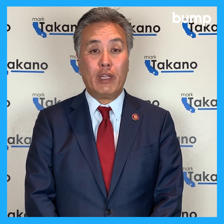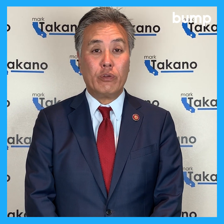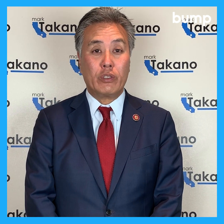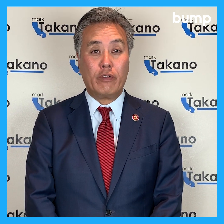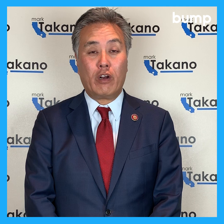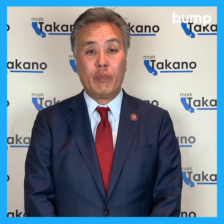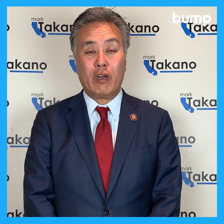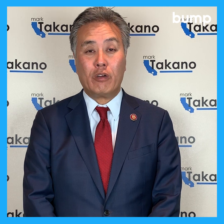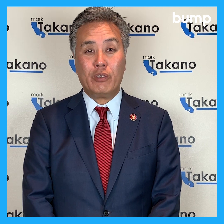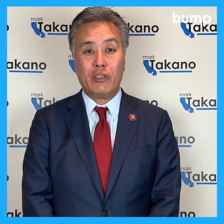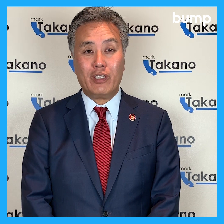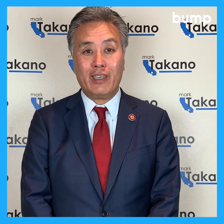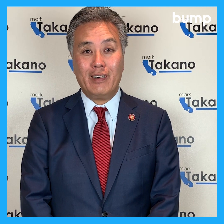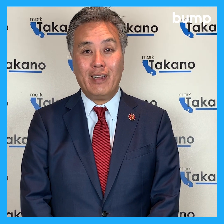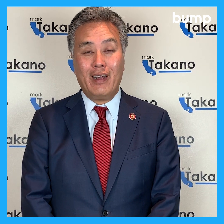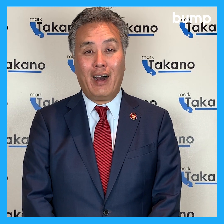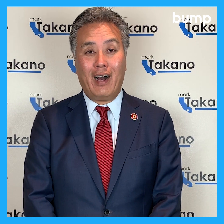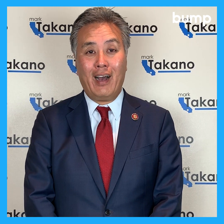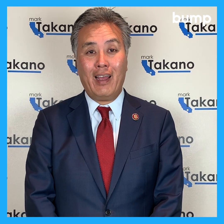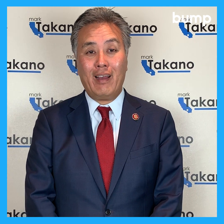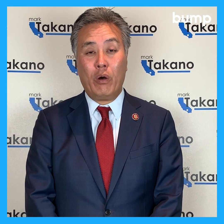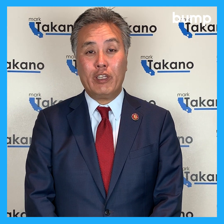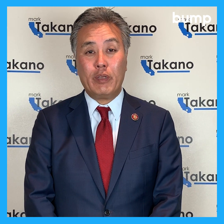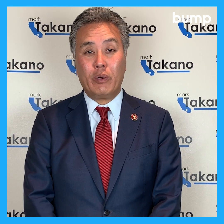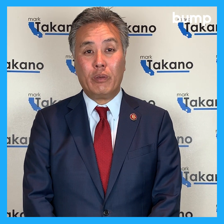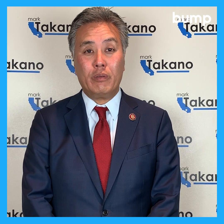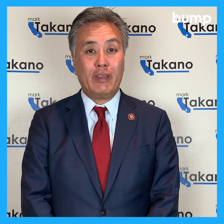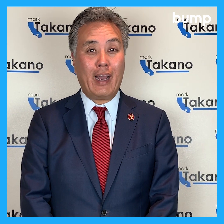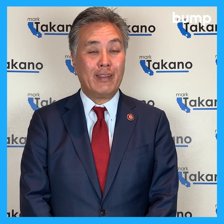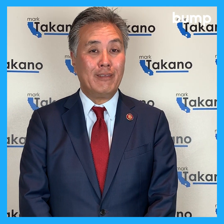dos niveles del ROTC del Army, sólo para que le dijeran que